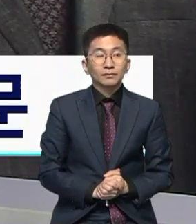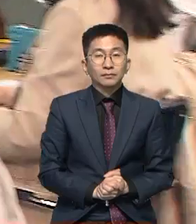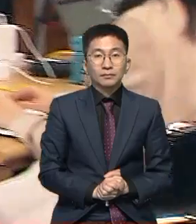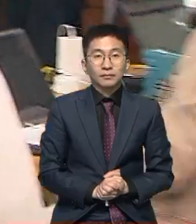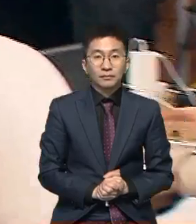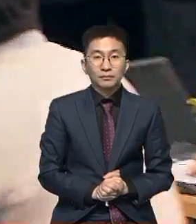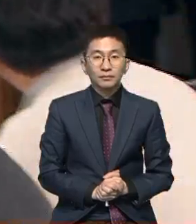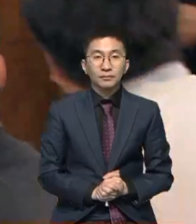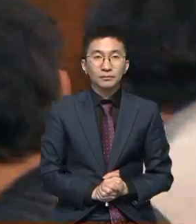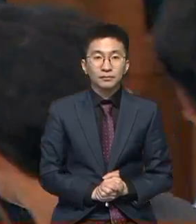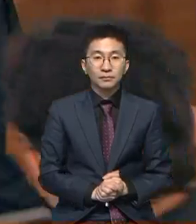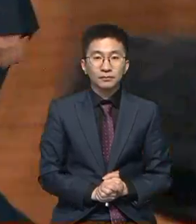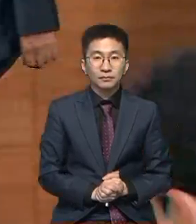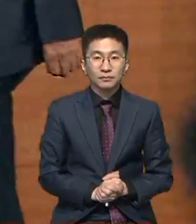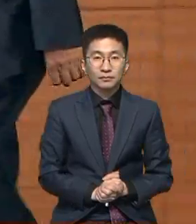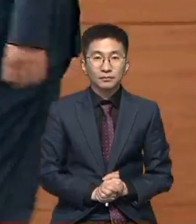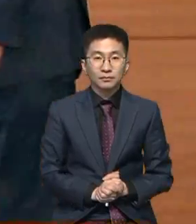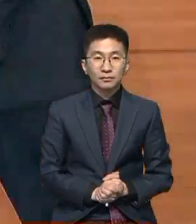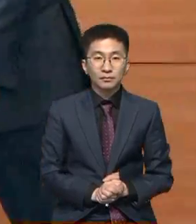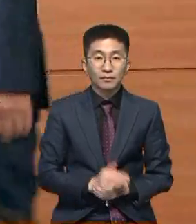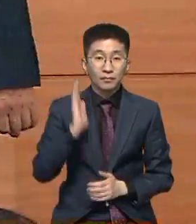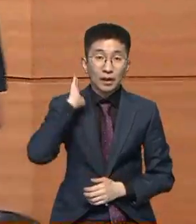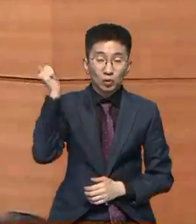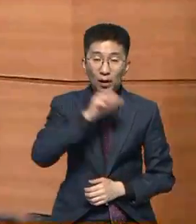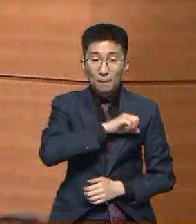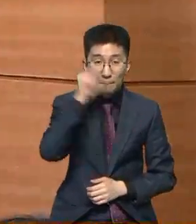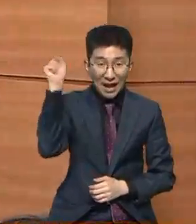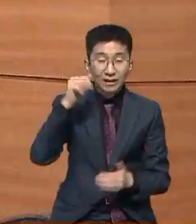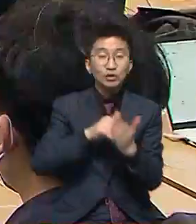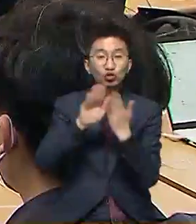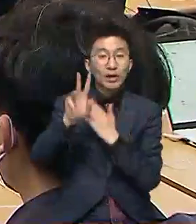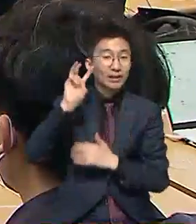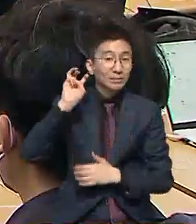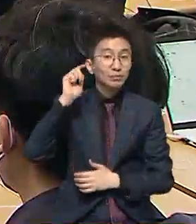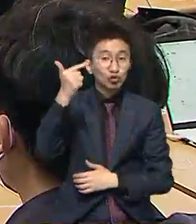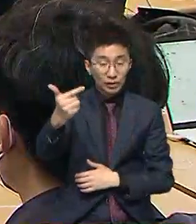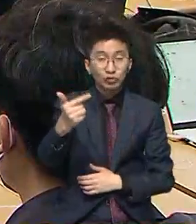(기자) 대통령 당선 36일 만에 윤석열 당선인이 내각 구성을 마무리했습니다.